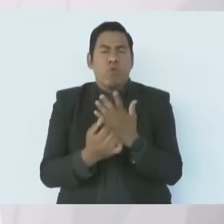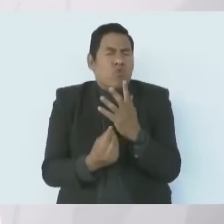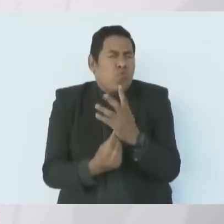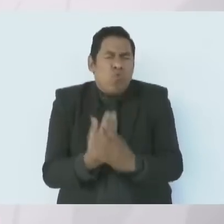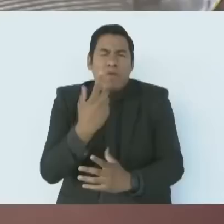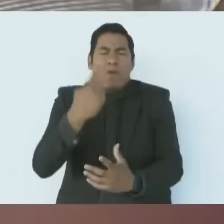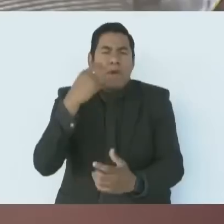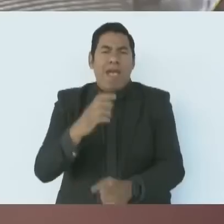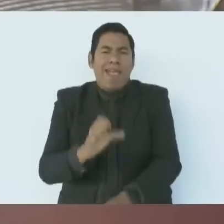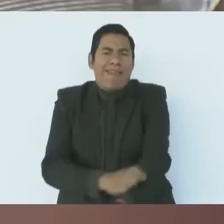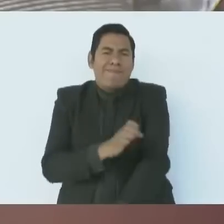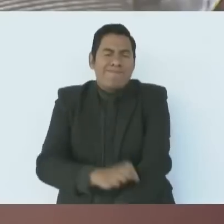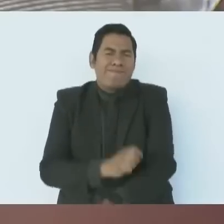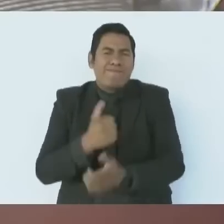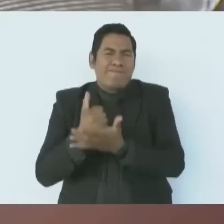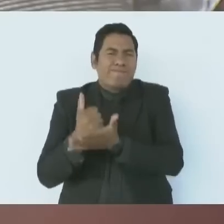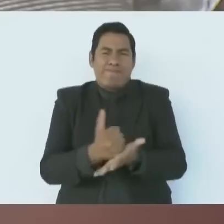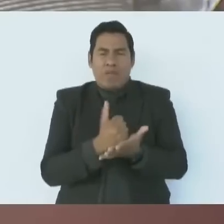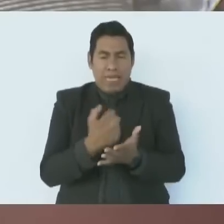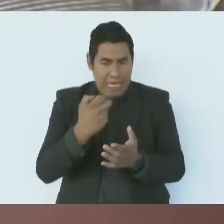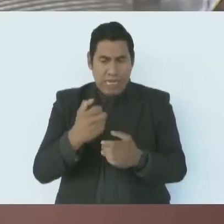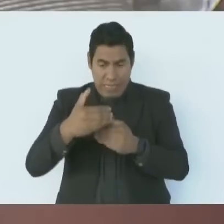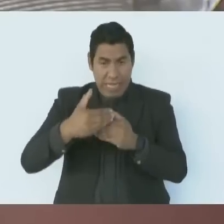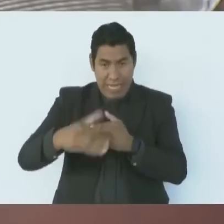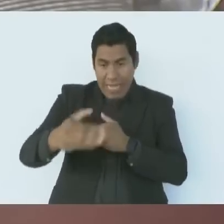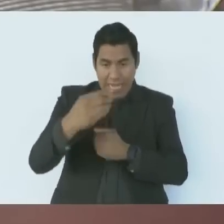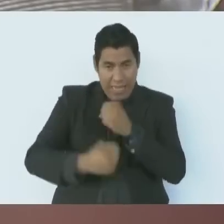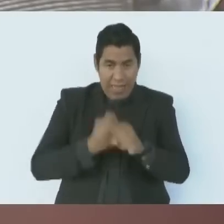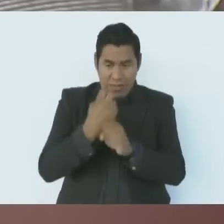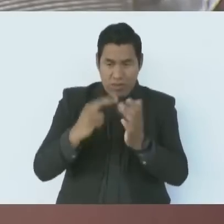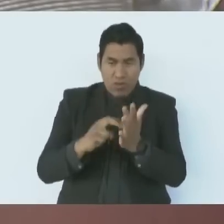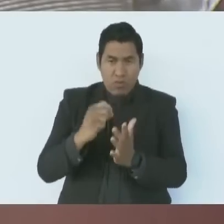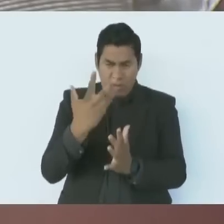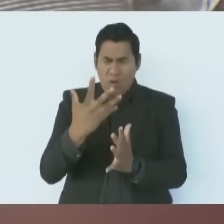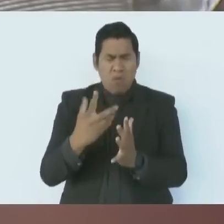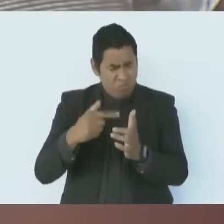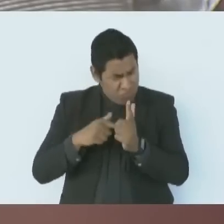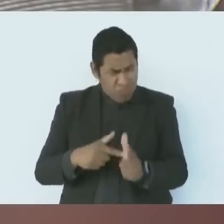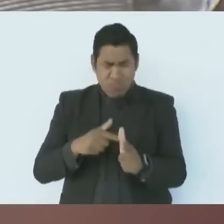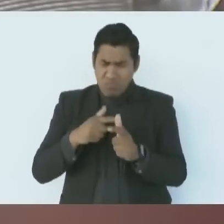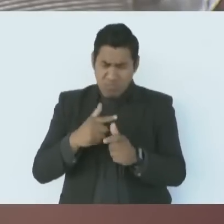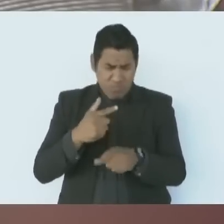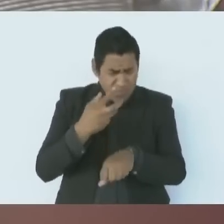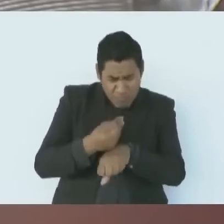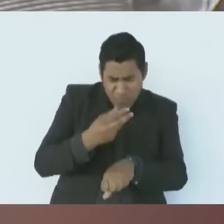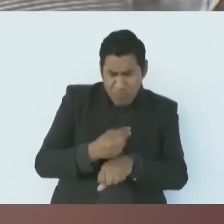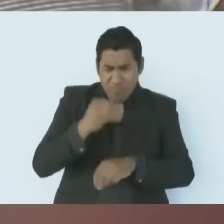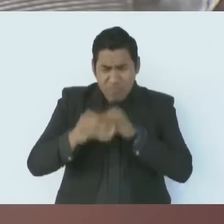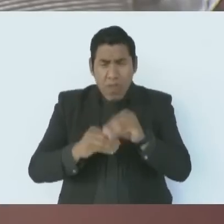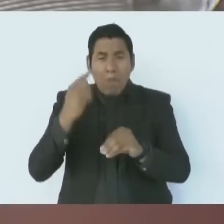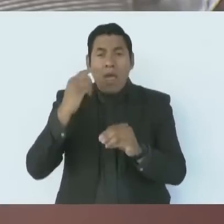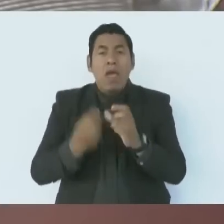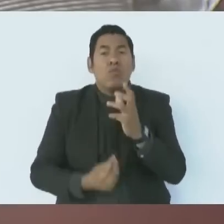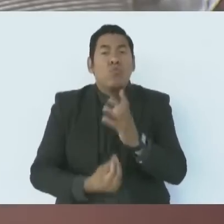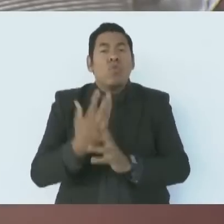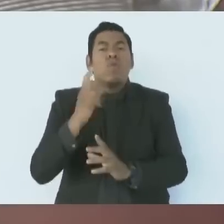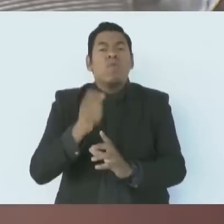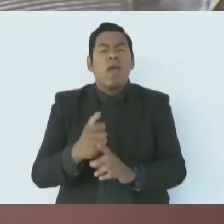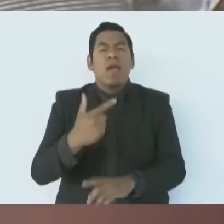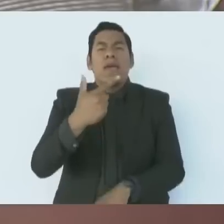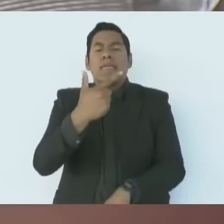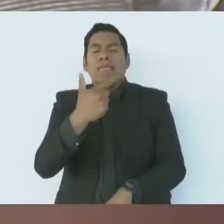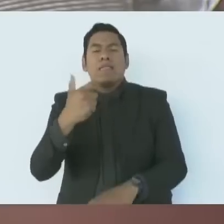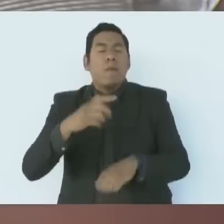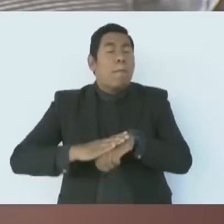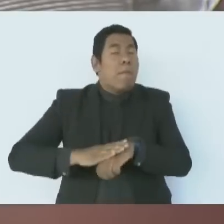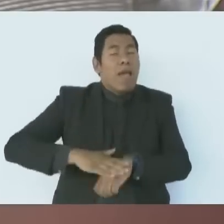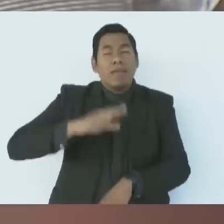que Estará listo este mismo año en González Ortega y que producirá más de 700 mw aquí esto